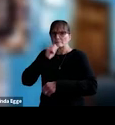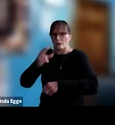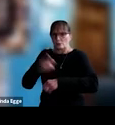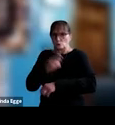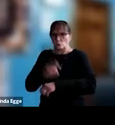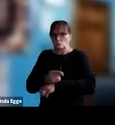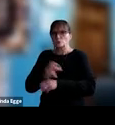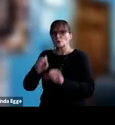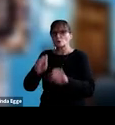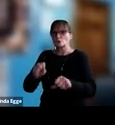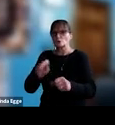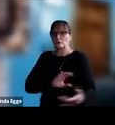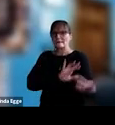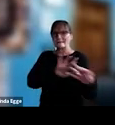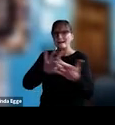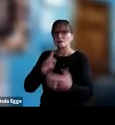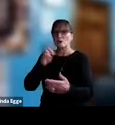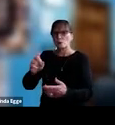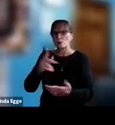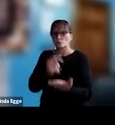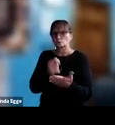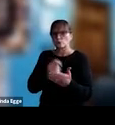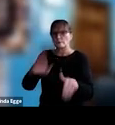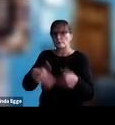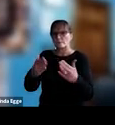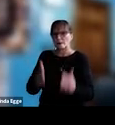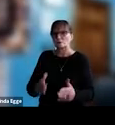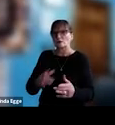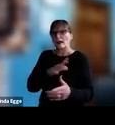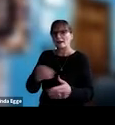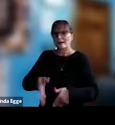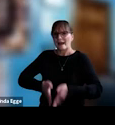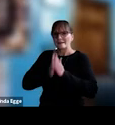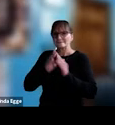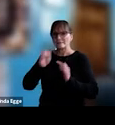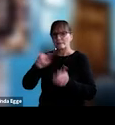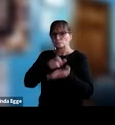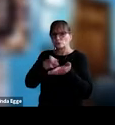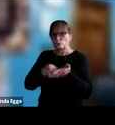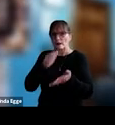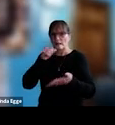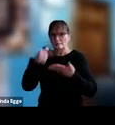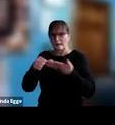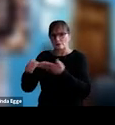podrían contactar con uno de sus proveedores de tratamiento y pedirle que escriba una carta en la que explique